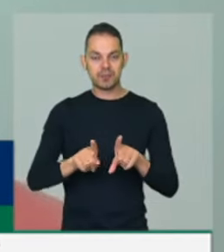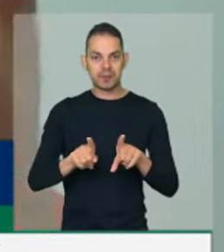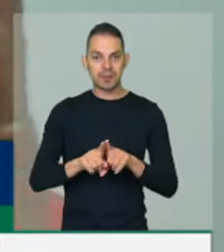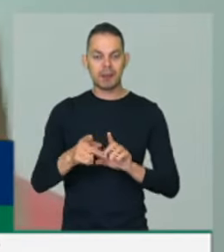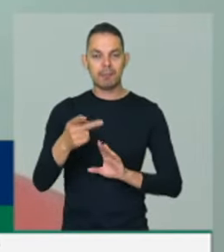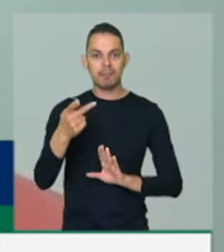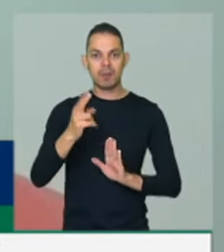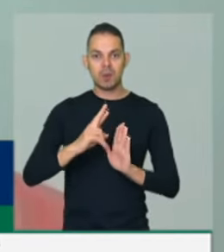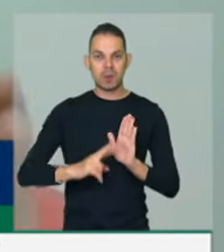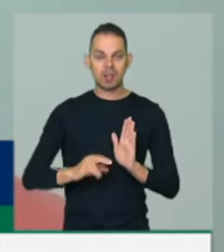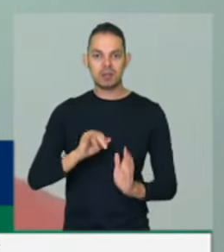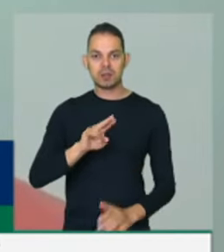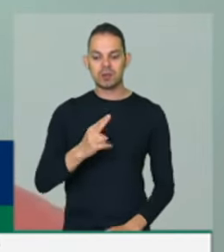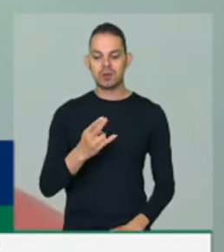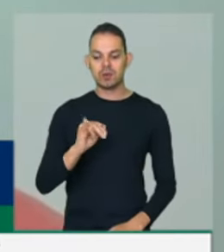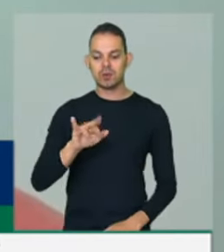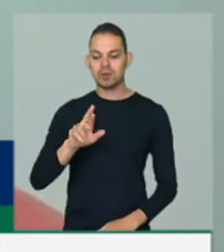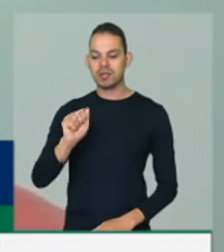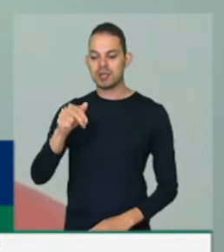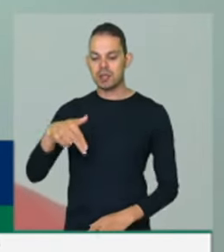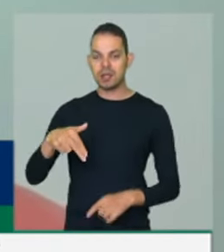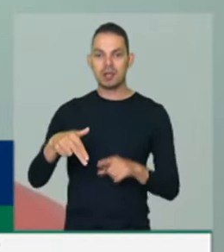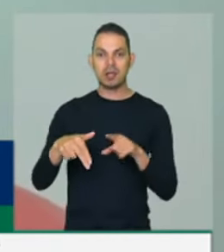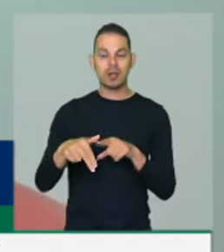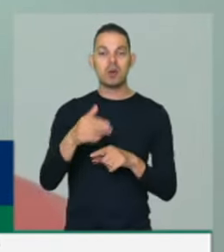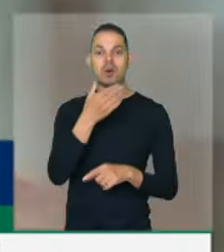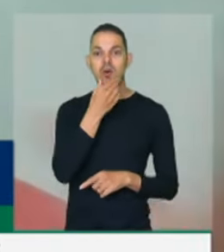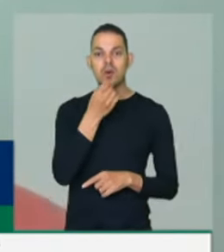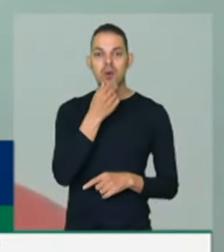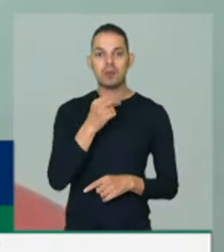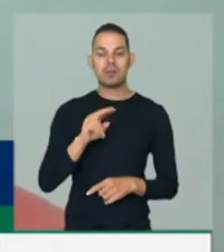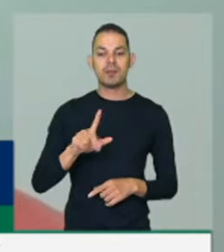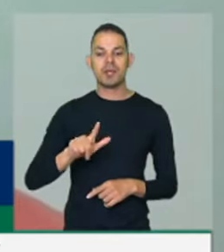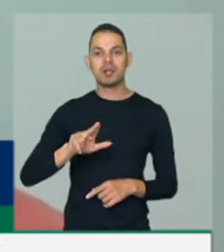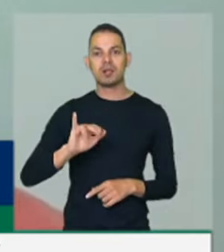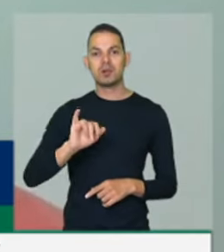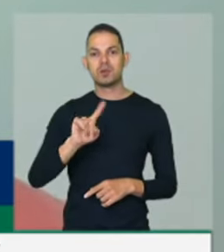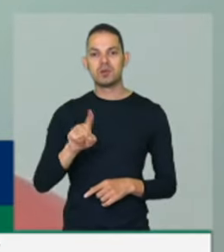RELATOR HIRAN, AUTOR OS DOIS COLEGAS, SABE MUITO BEM QUE NÃO PODE FICAR EM ABERTO, SE NÃO É 1600 REAIS, VAMOS